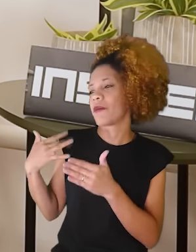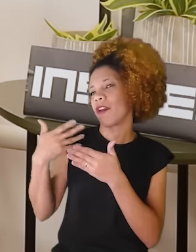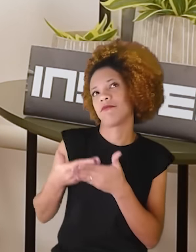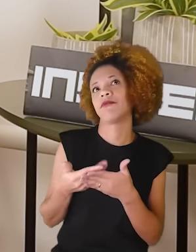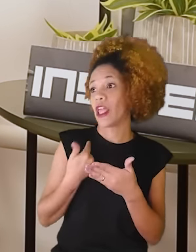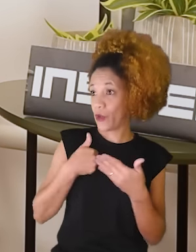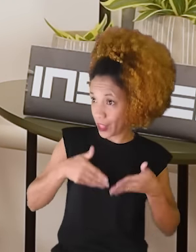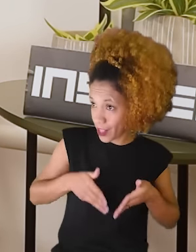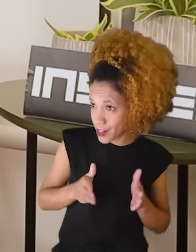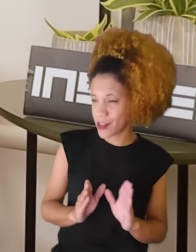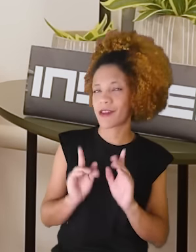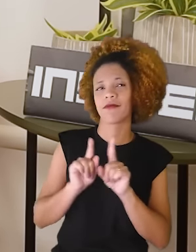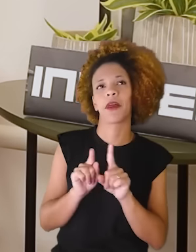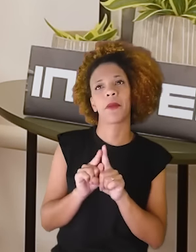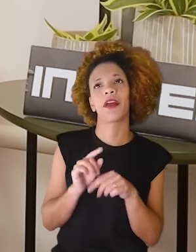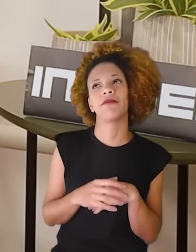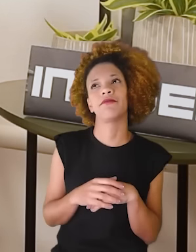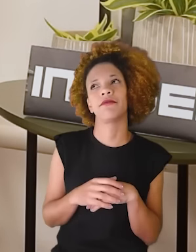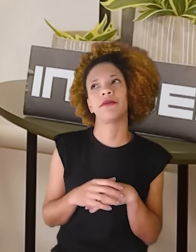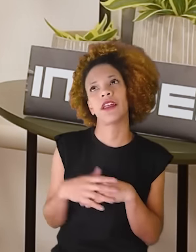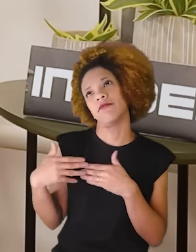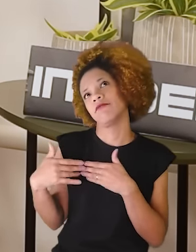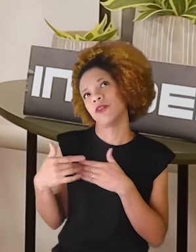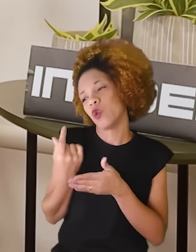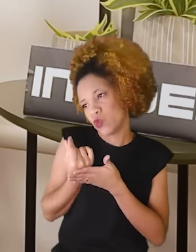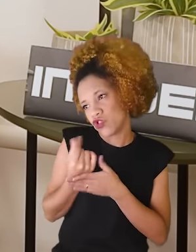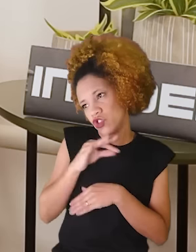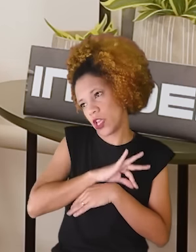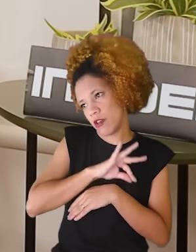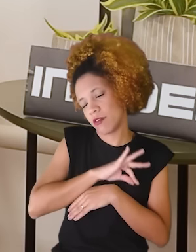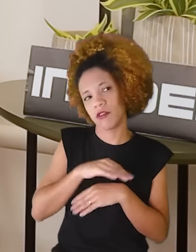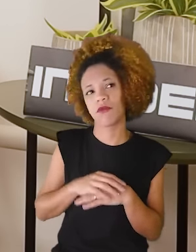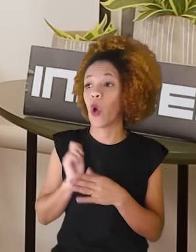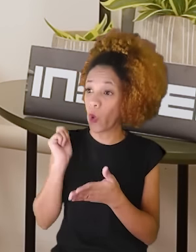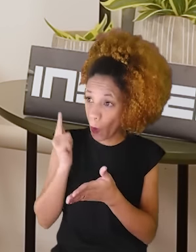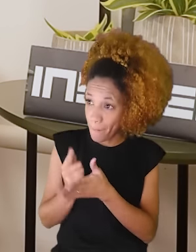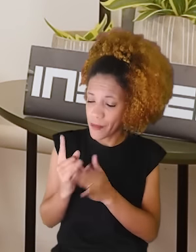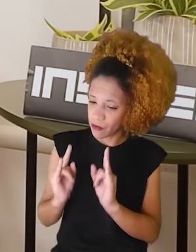hoje eu nasci lá aí eu aí eu fiquei né ganhei um dinheirinho comprei um apartamento no mesmo prédio